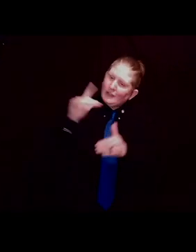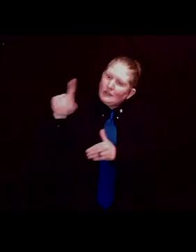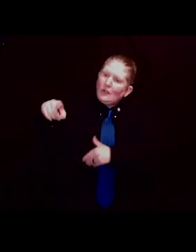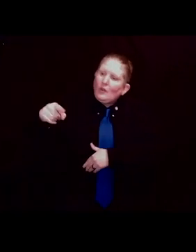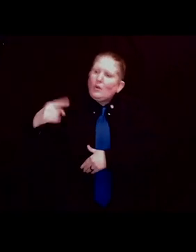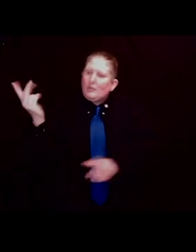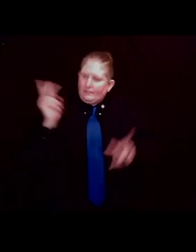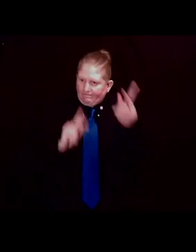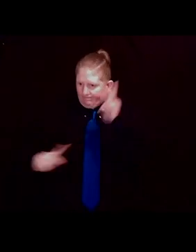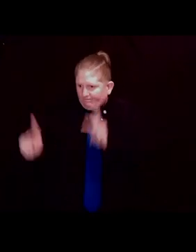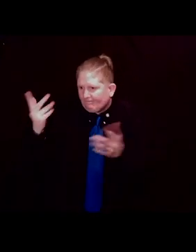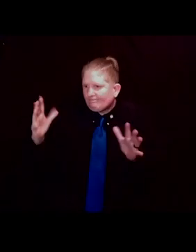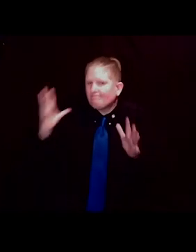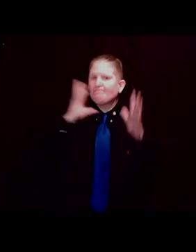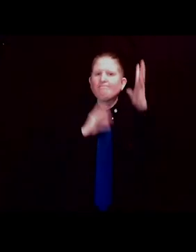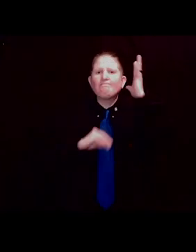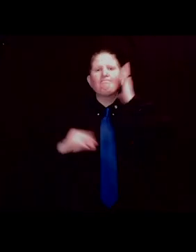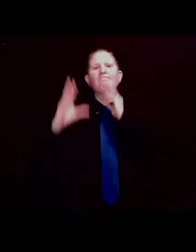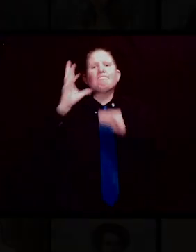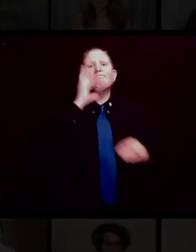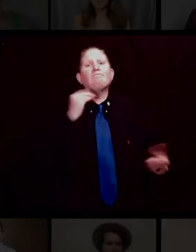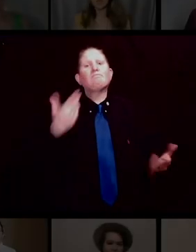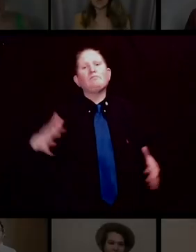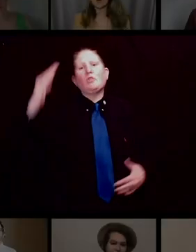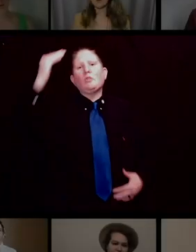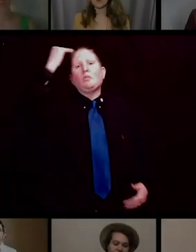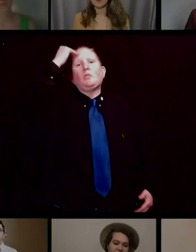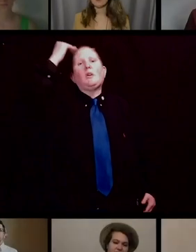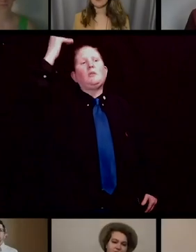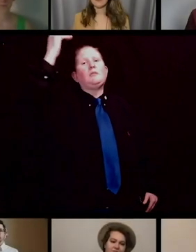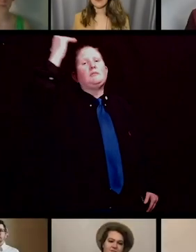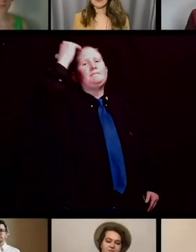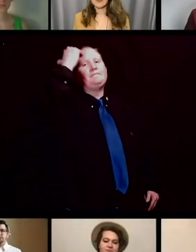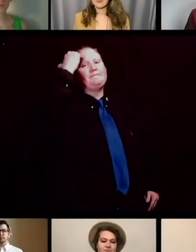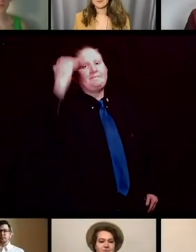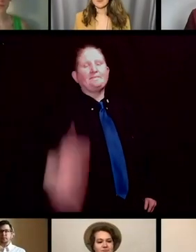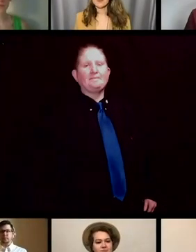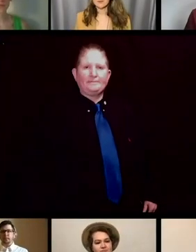la gracia que solo conocen las cosas difíciles